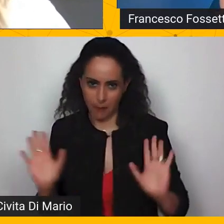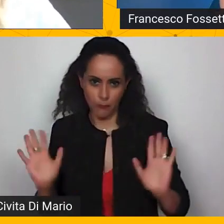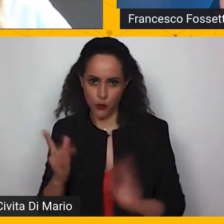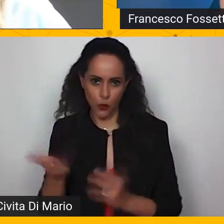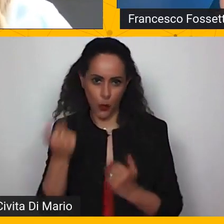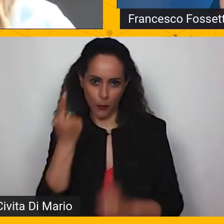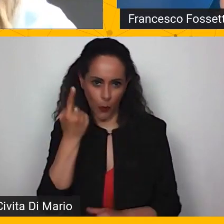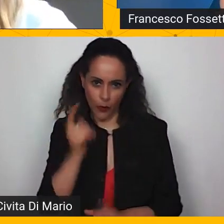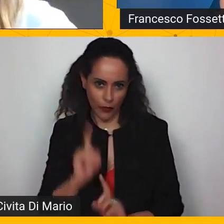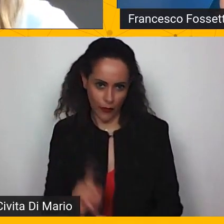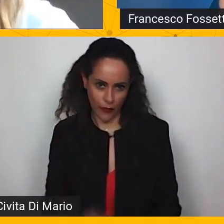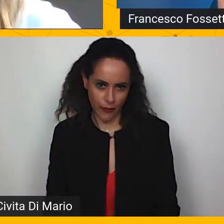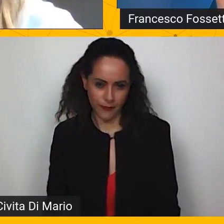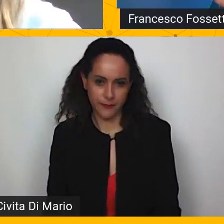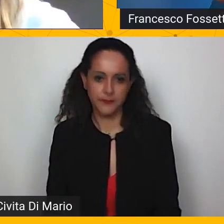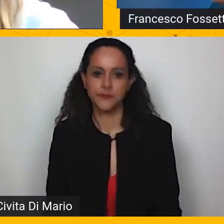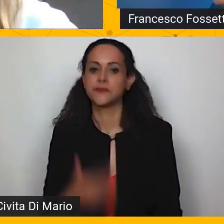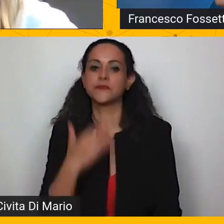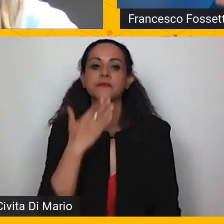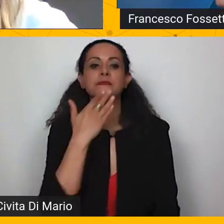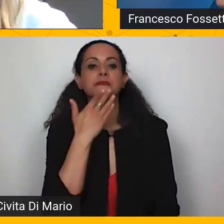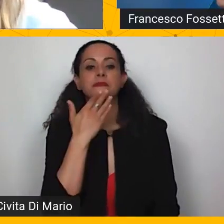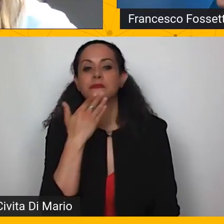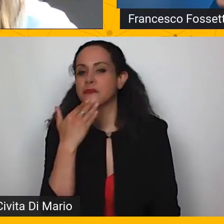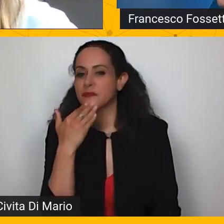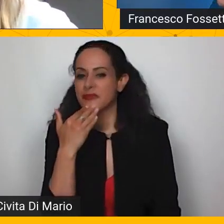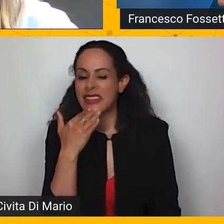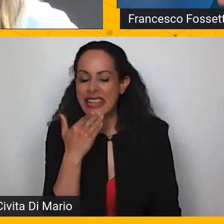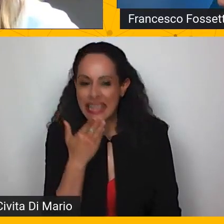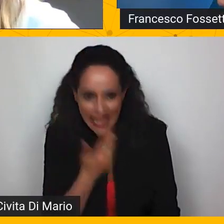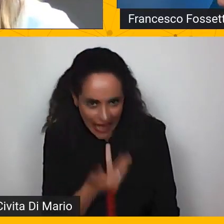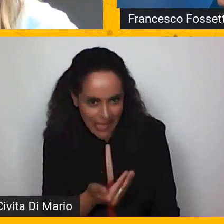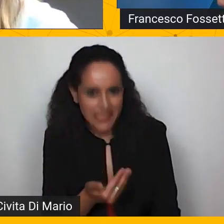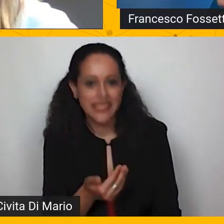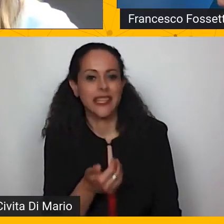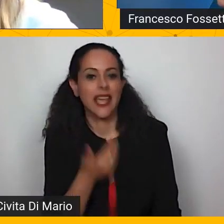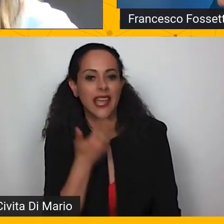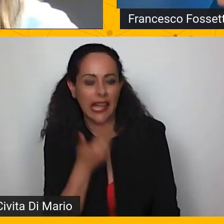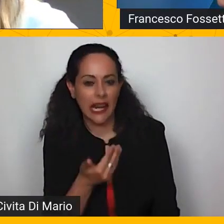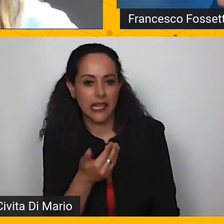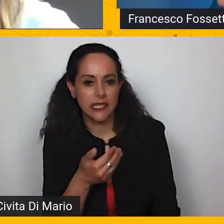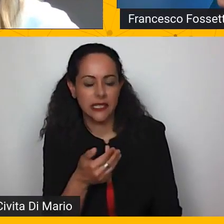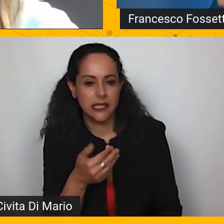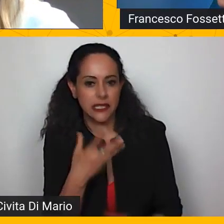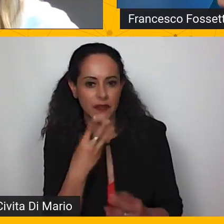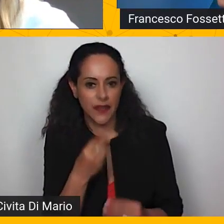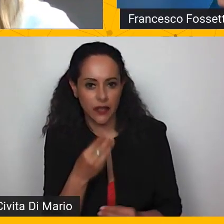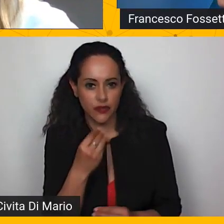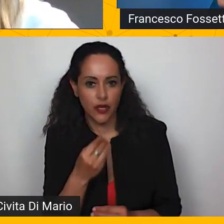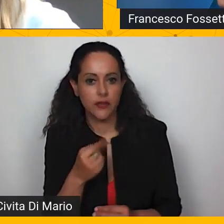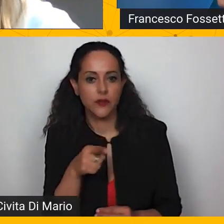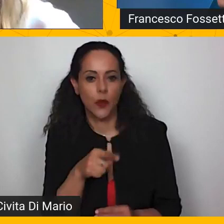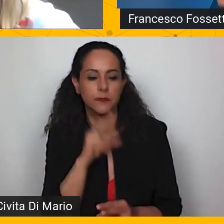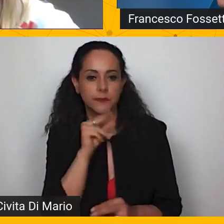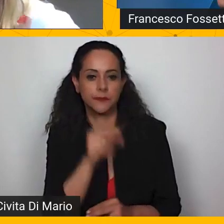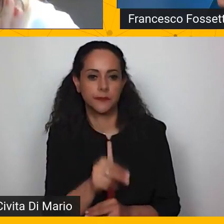posto. Grazie Francesco. Eh ecco qui mh adesso ha